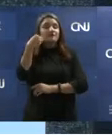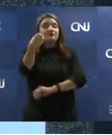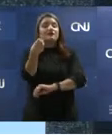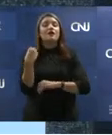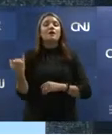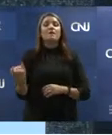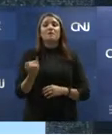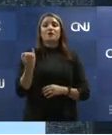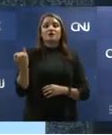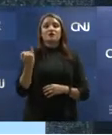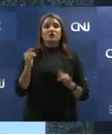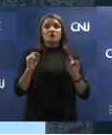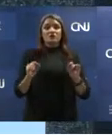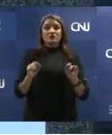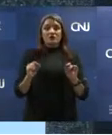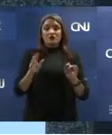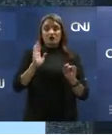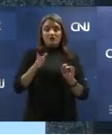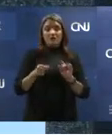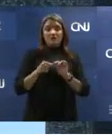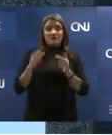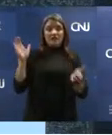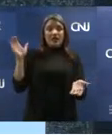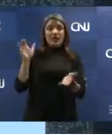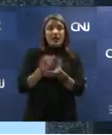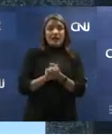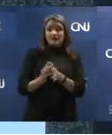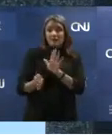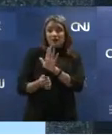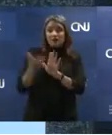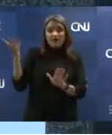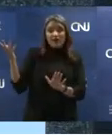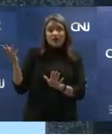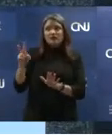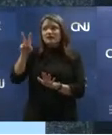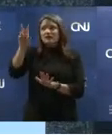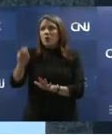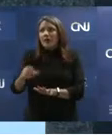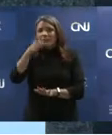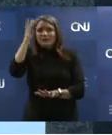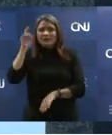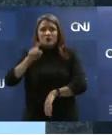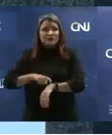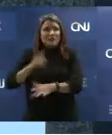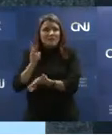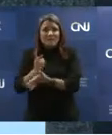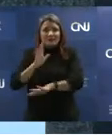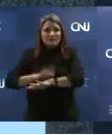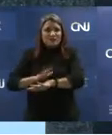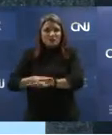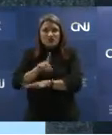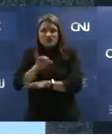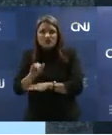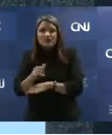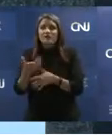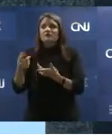casamentos em série, mais de 50 casamentos ao mesmo tempo. Então, nós tínhamos as fichas dos nubentes.